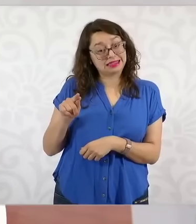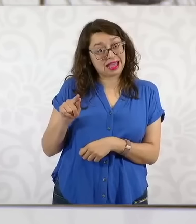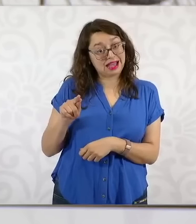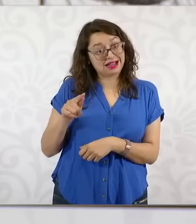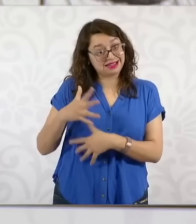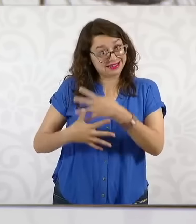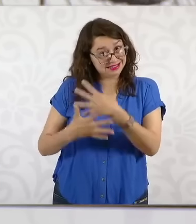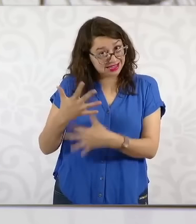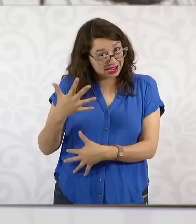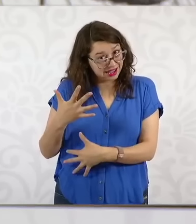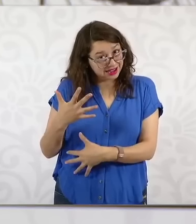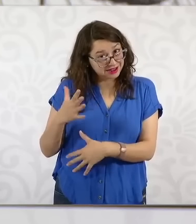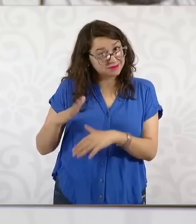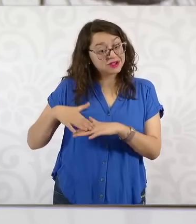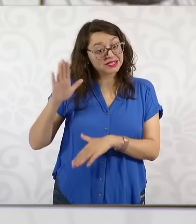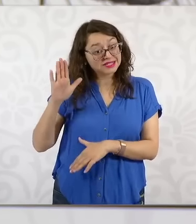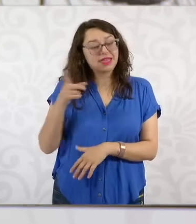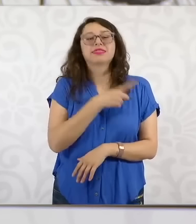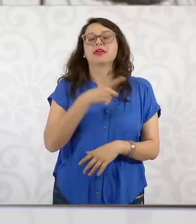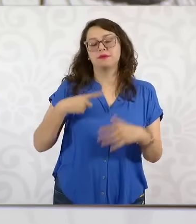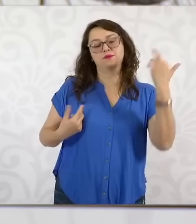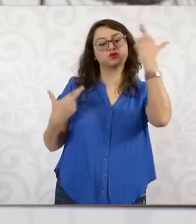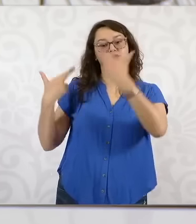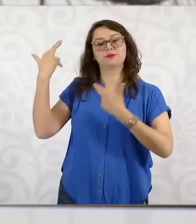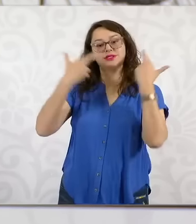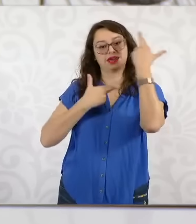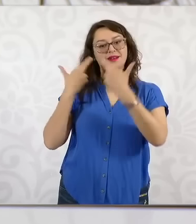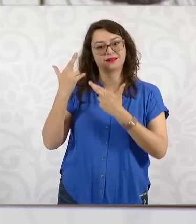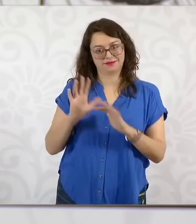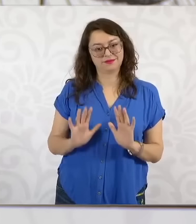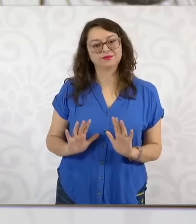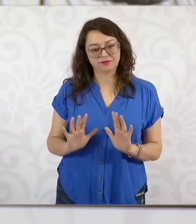maneras estamos revisando porque siempre hay que escuchar a la gente e qué es lo que está